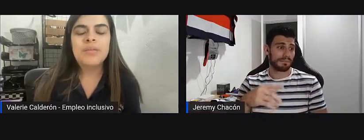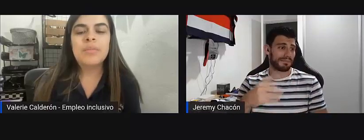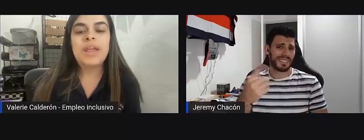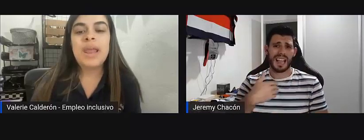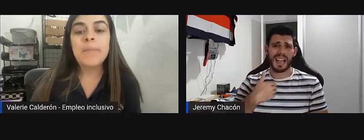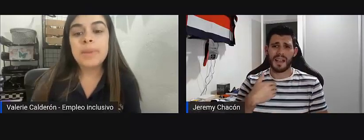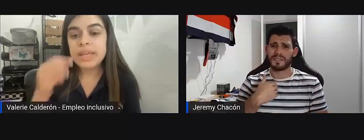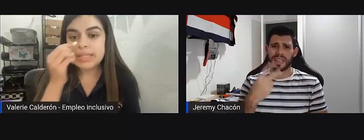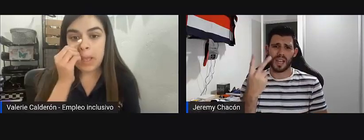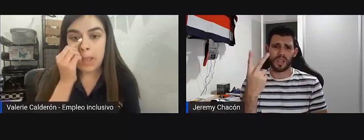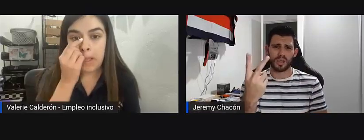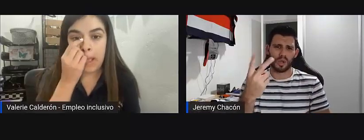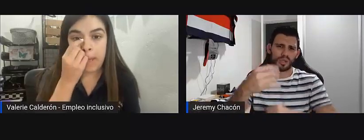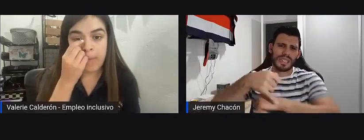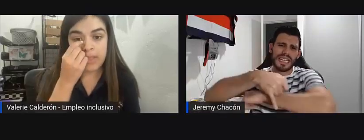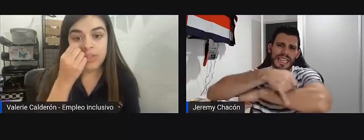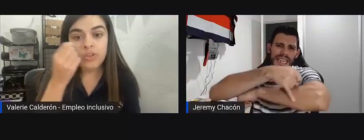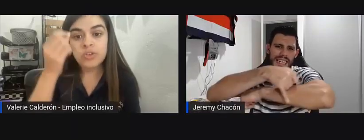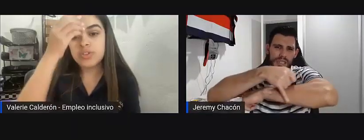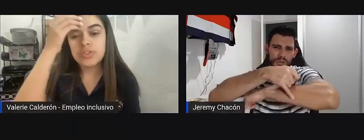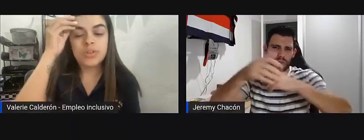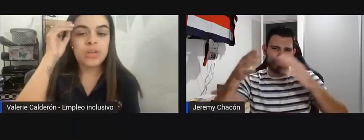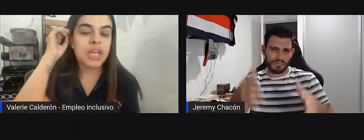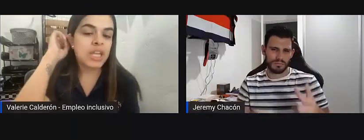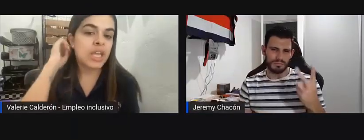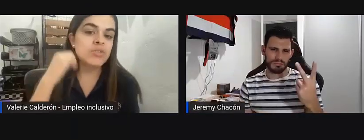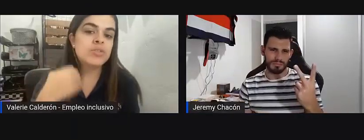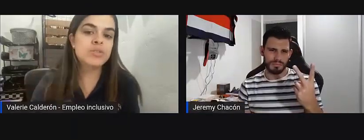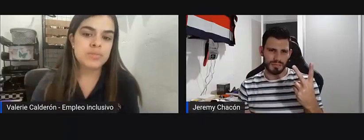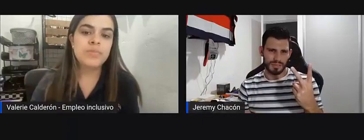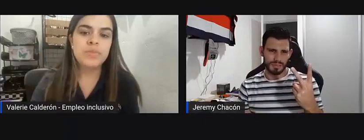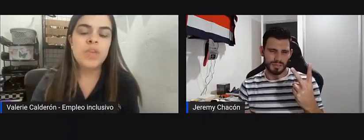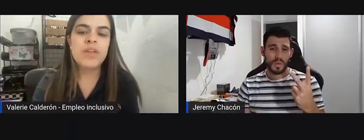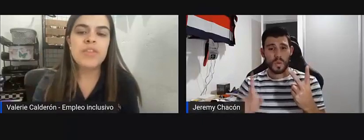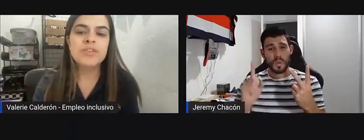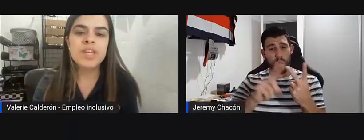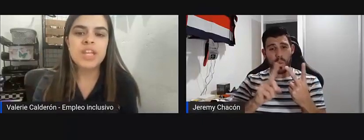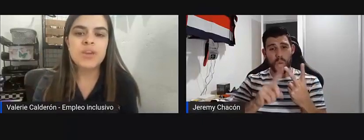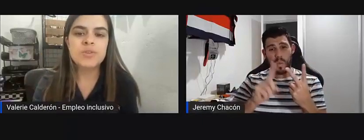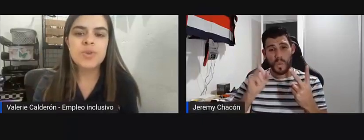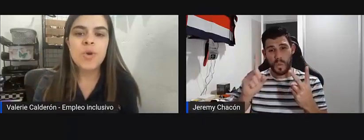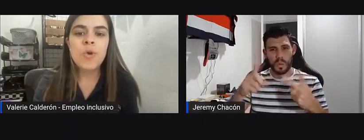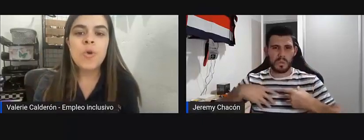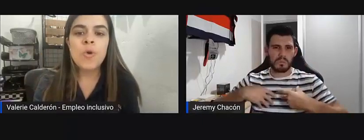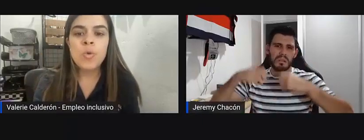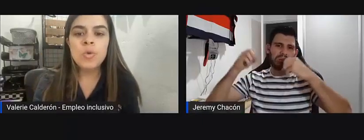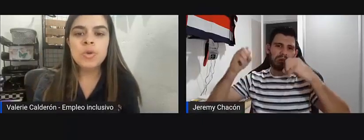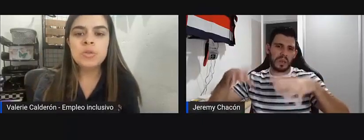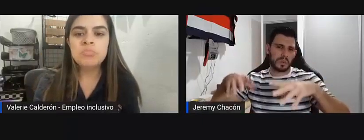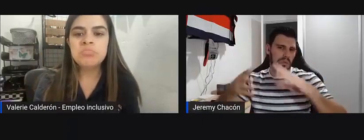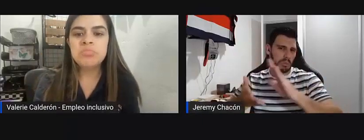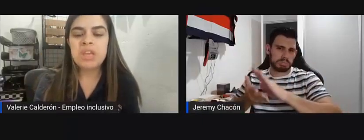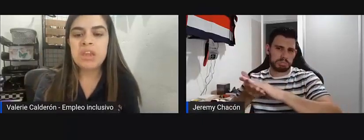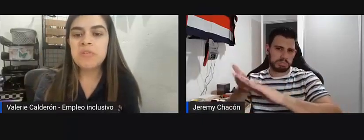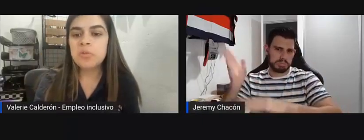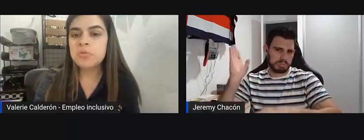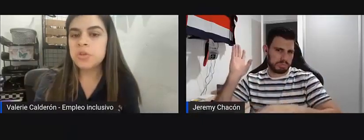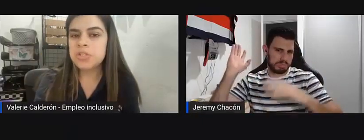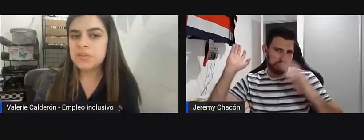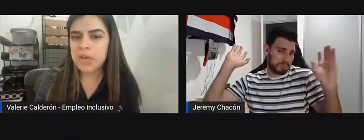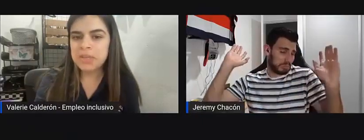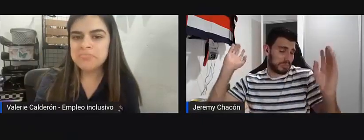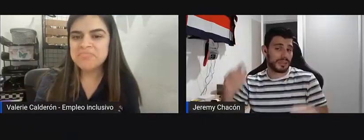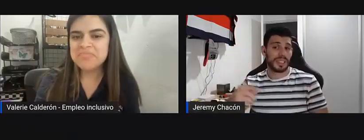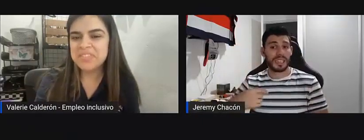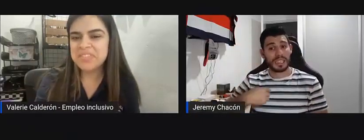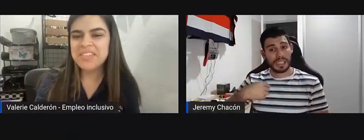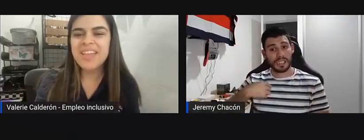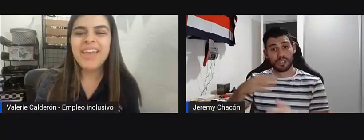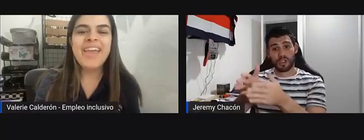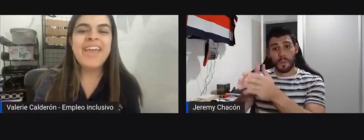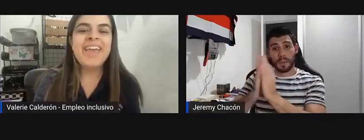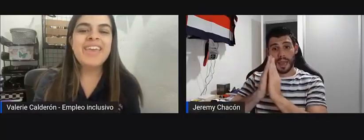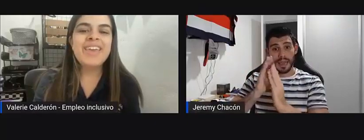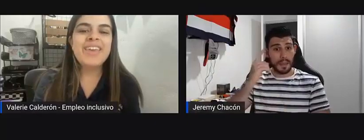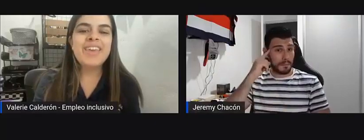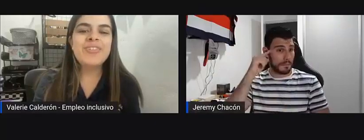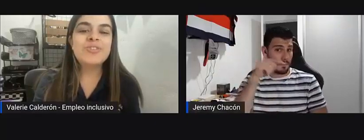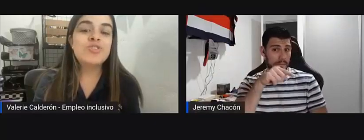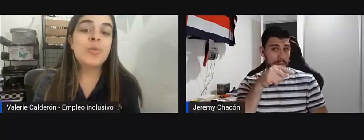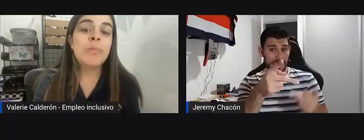verdad la empresa habían dos ingenieros habían dos ingenieros uno que renunció y se fue y entonces Yo